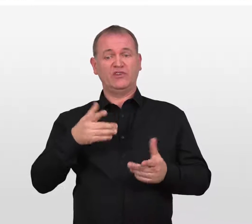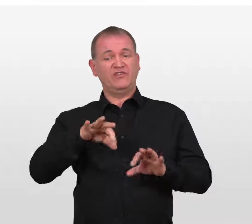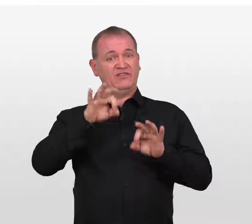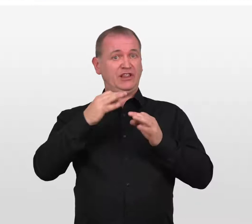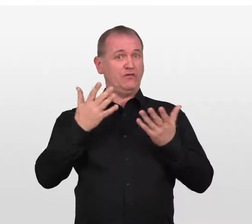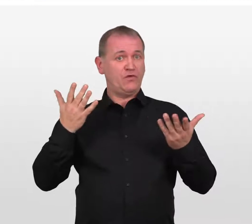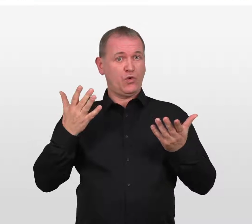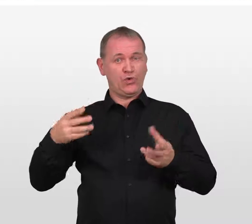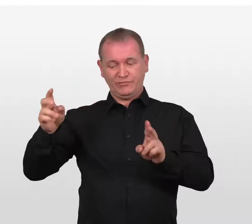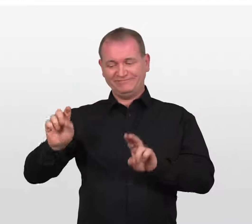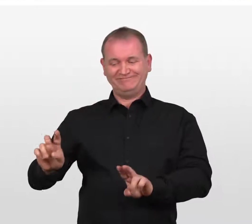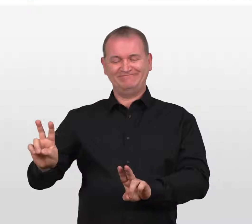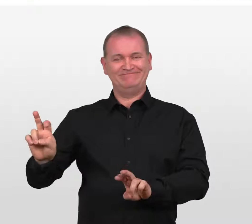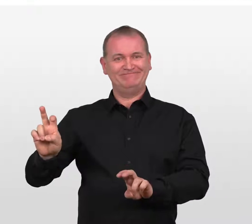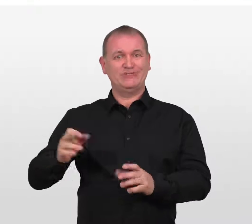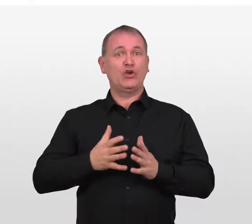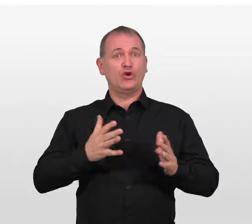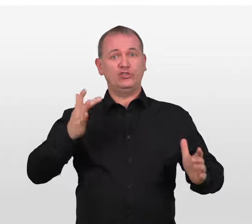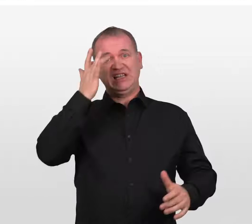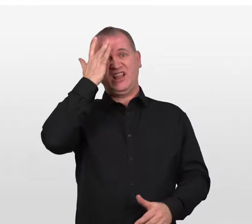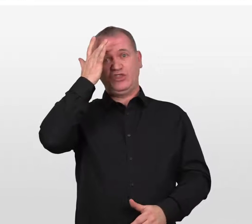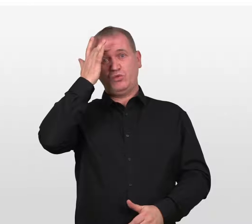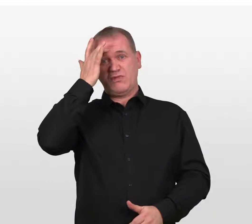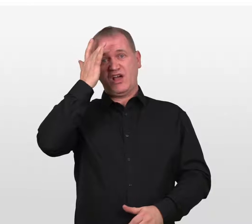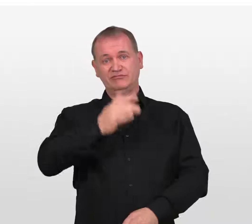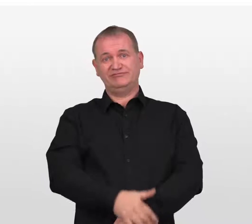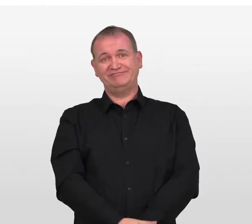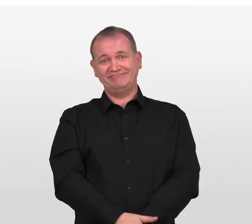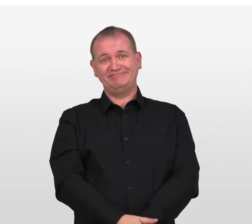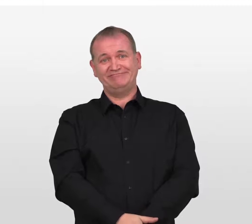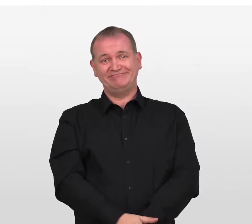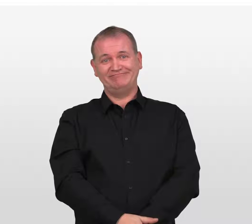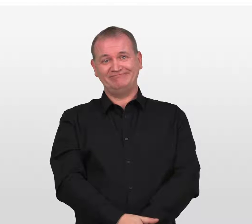„Die größten Irrtümer“ finden Sie als vierten Punkt in der Navigation.